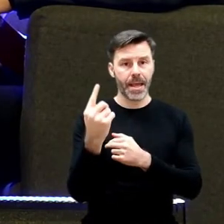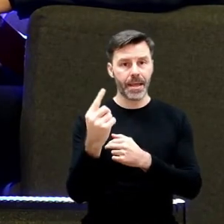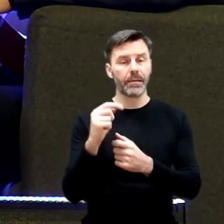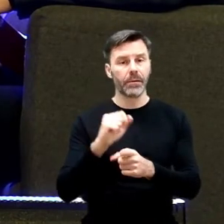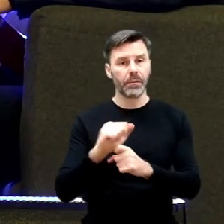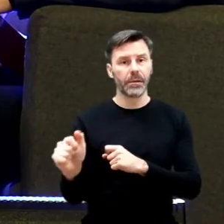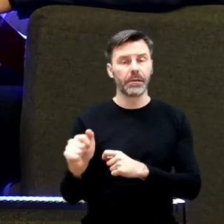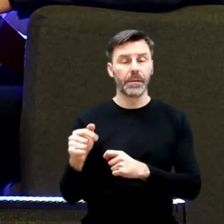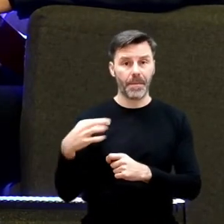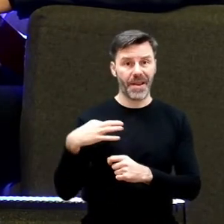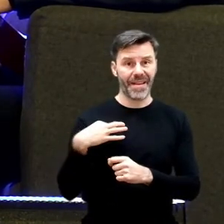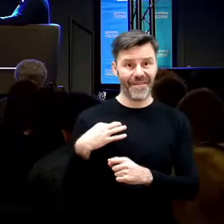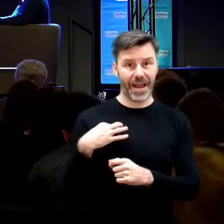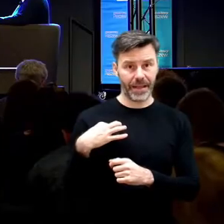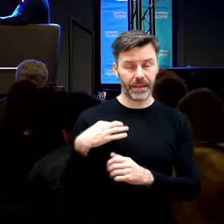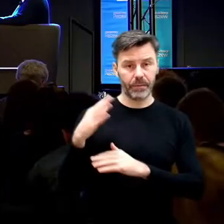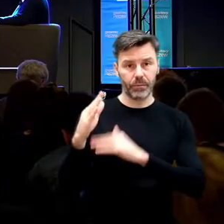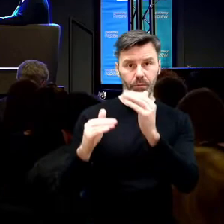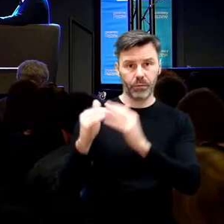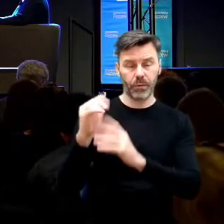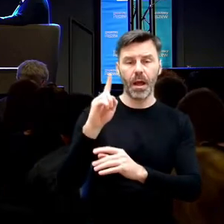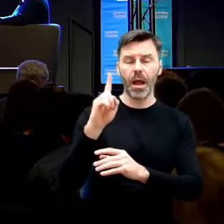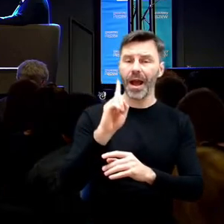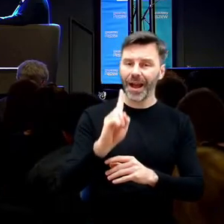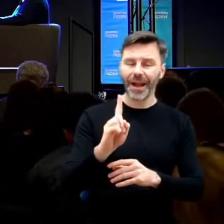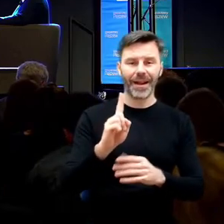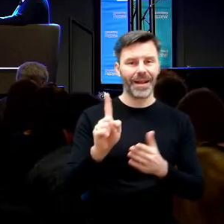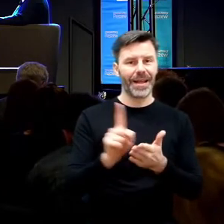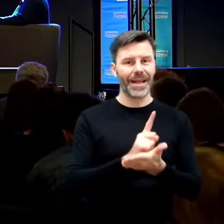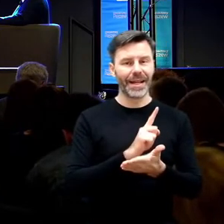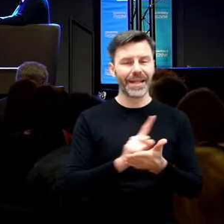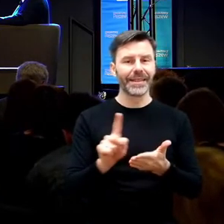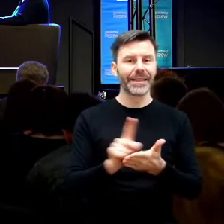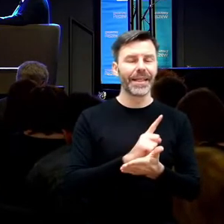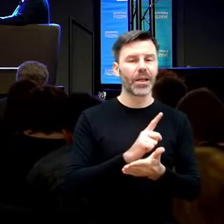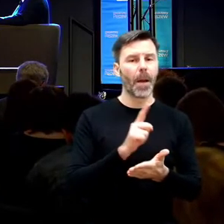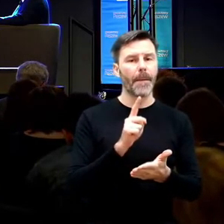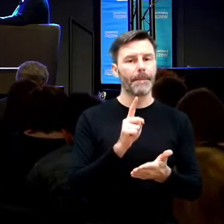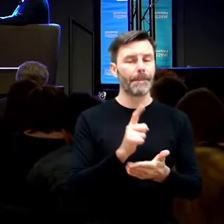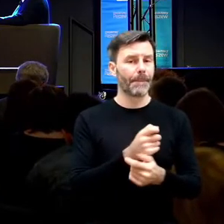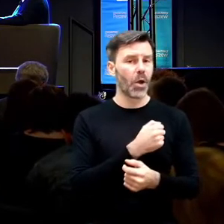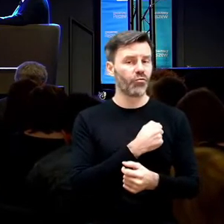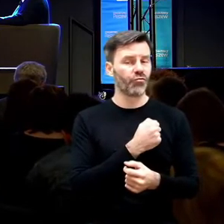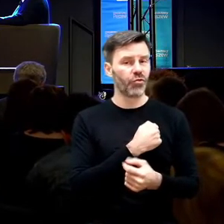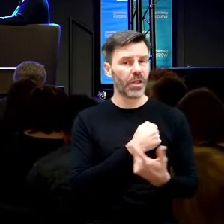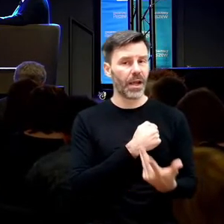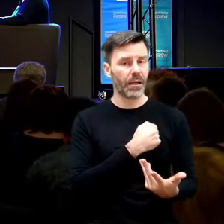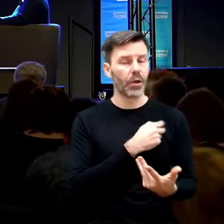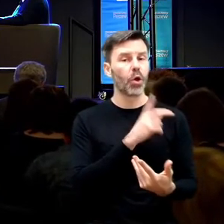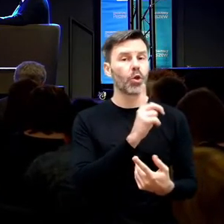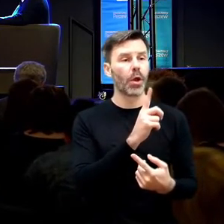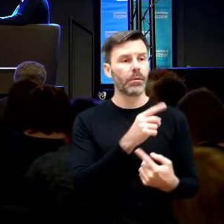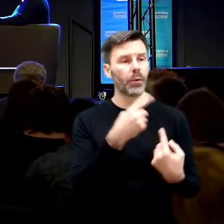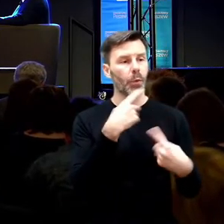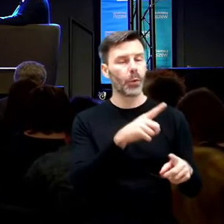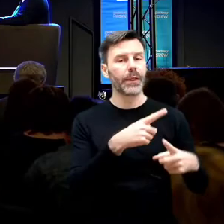natomiast ryzyko kredytowe bierze na siebie spółka gminna oraz gmina.